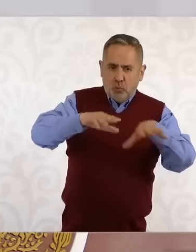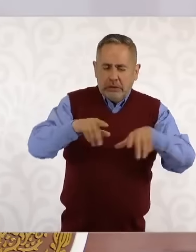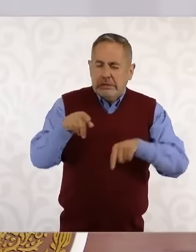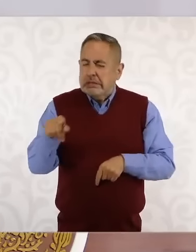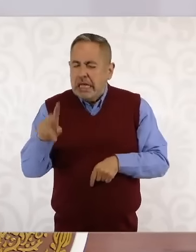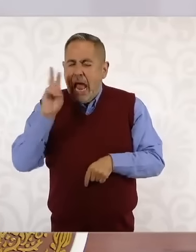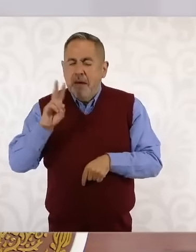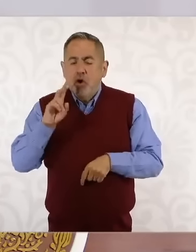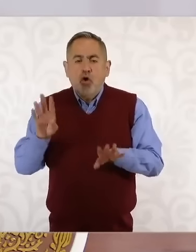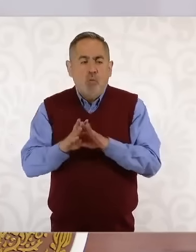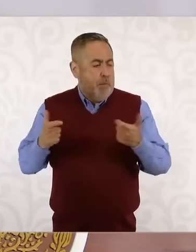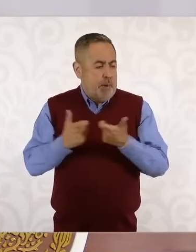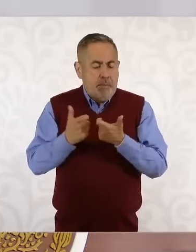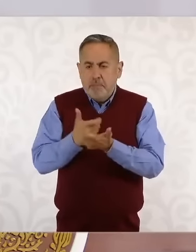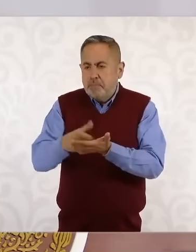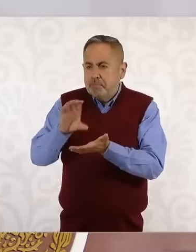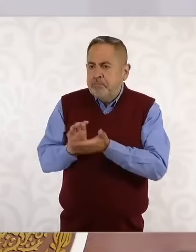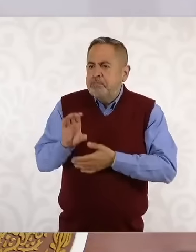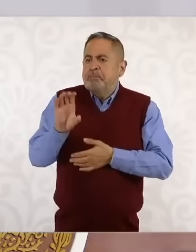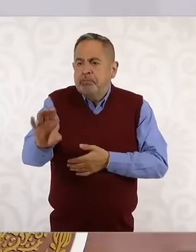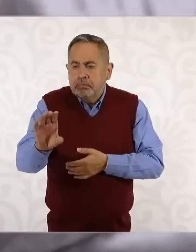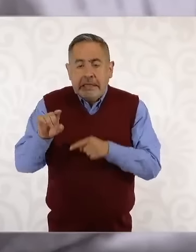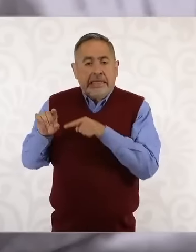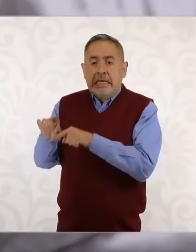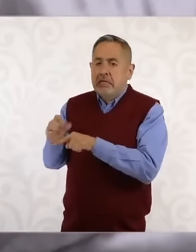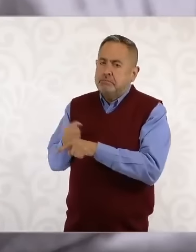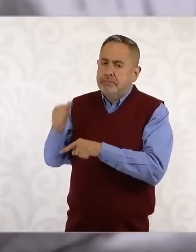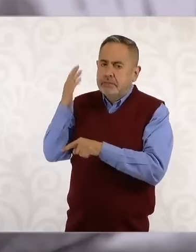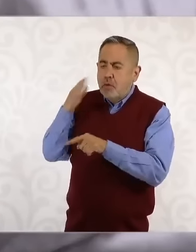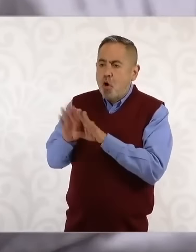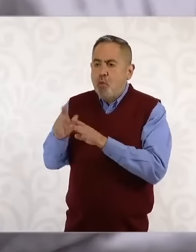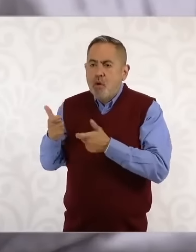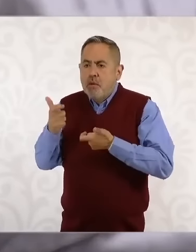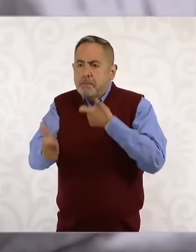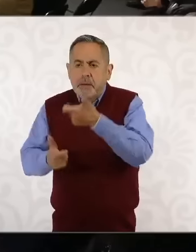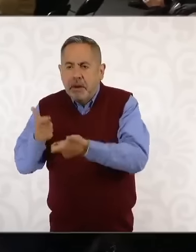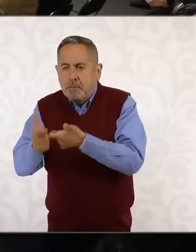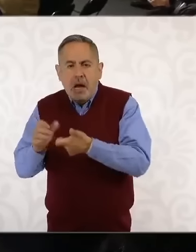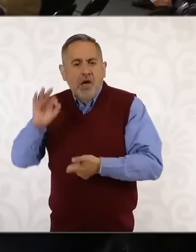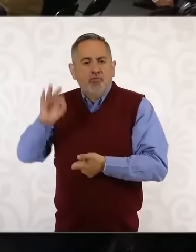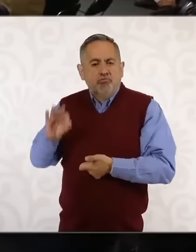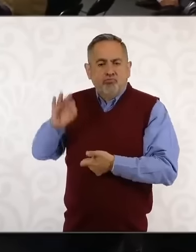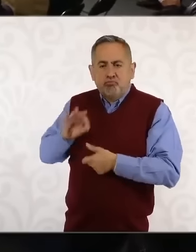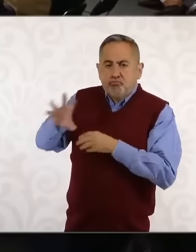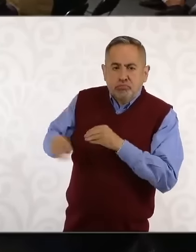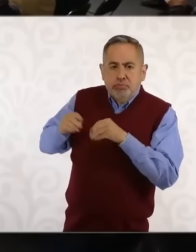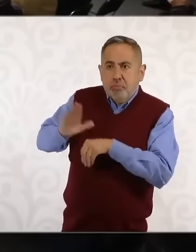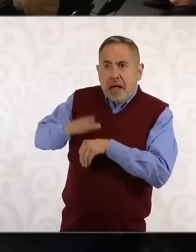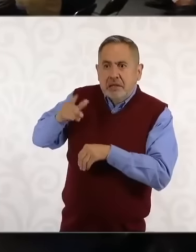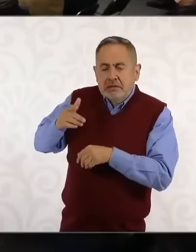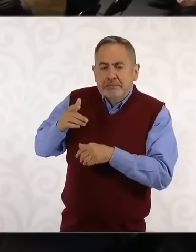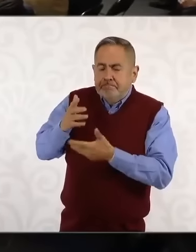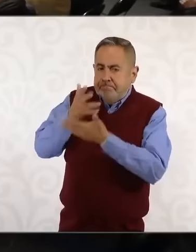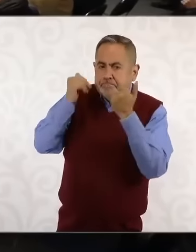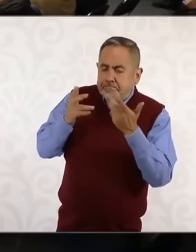de financiamiento que el FONAD es su especialidad, la parte financiera. No sé si quieran es la parte